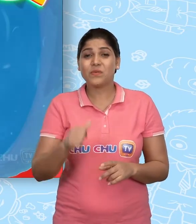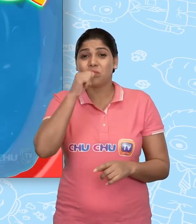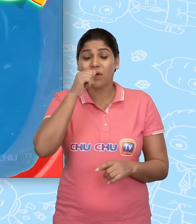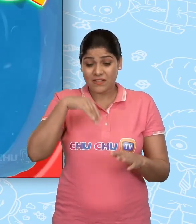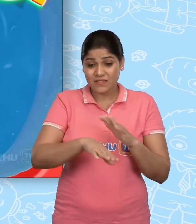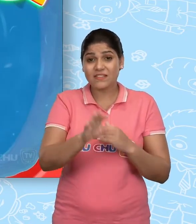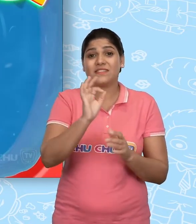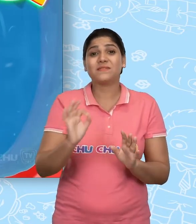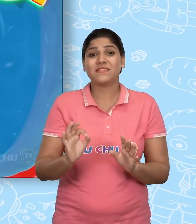और पानी में भी